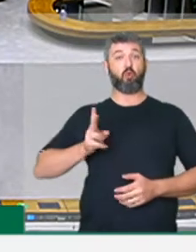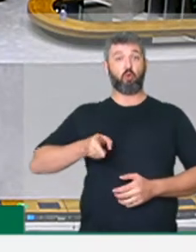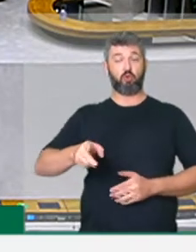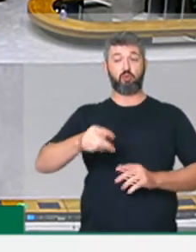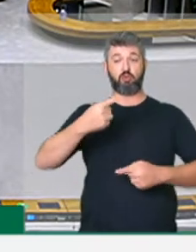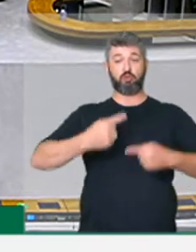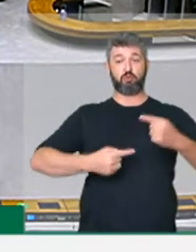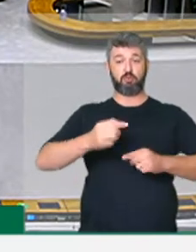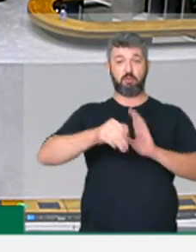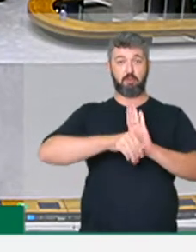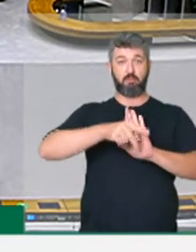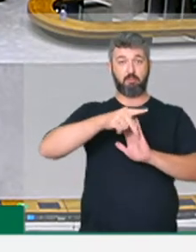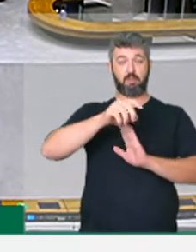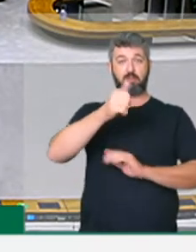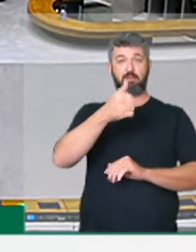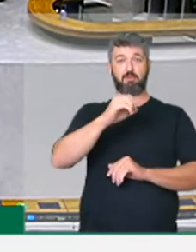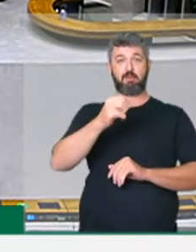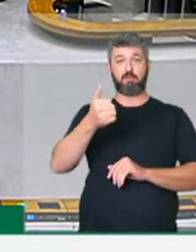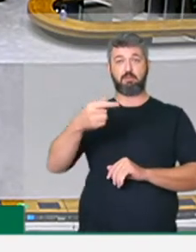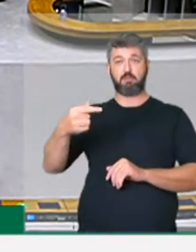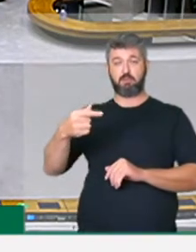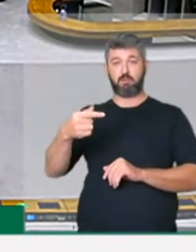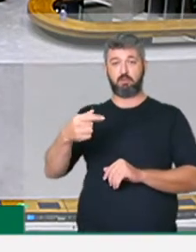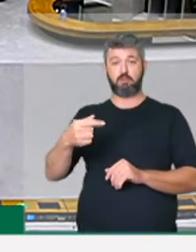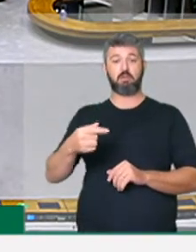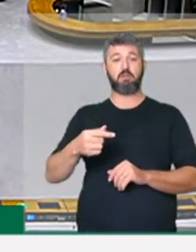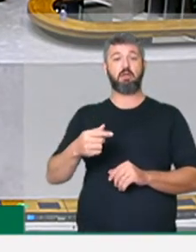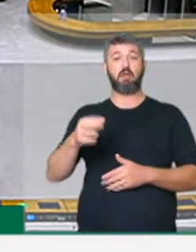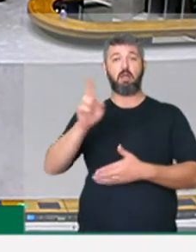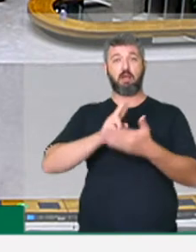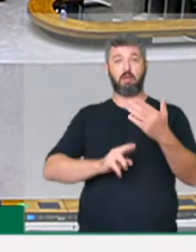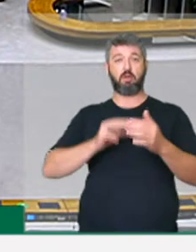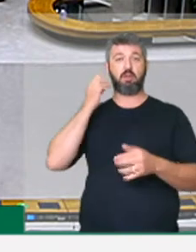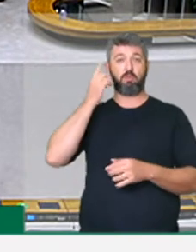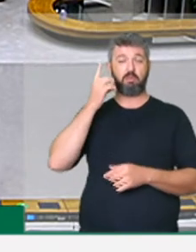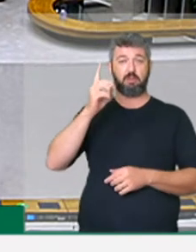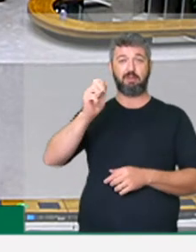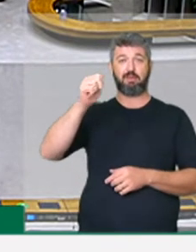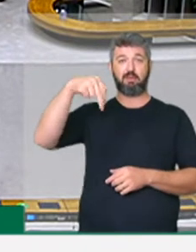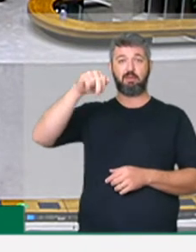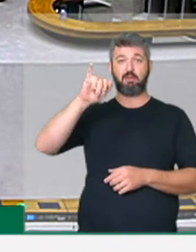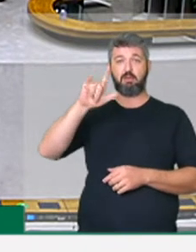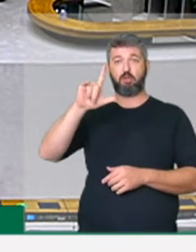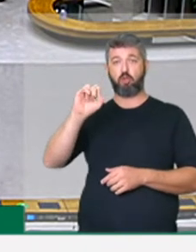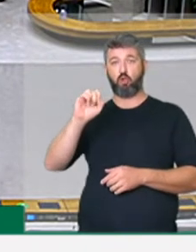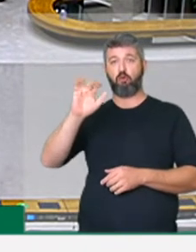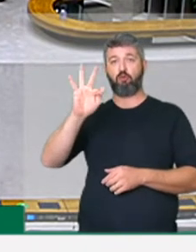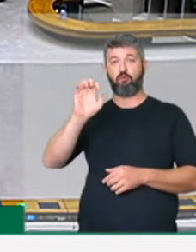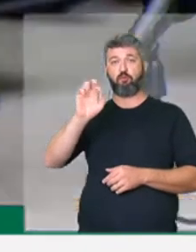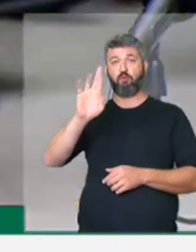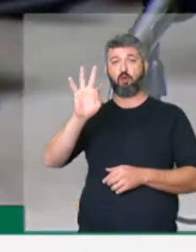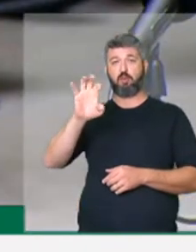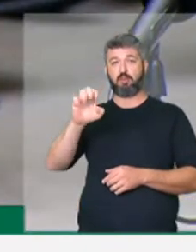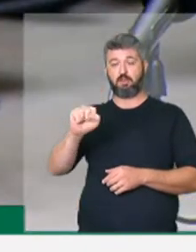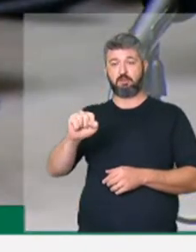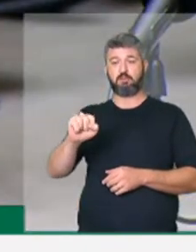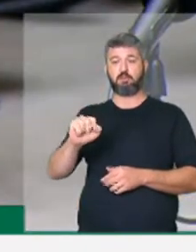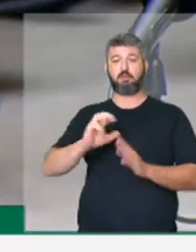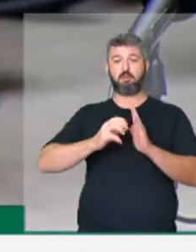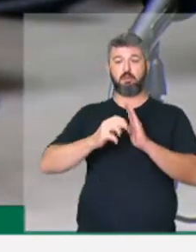MINHA INSCRIÇÃO SE DEU NA PERSPECTIVA DE QUE O RELATOR PUDESSE ELIMINAR A EXTINÇÃO DOS FUNDOS E TRABALHAR COM OUTRAS ALÍQUOTAS E INCORPORAR O PEQUENO PRODUTOR. PORTANTO